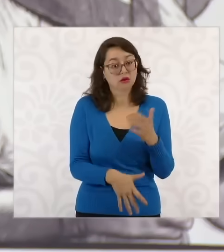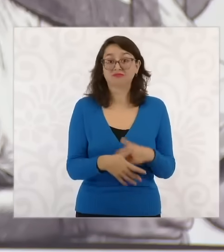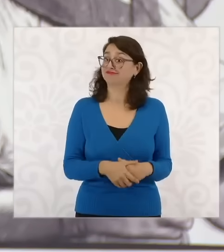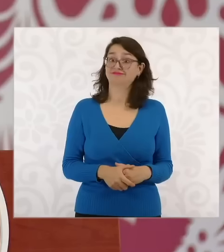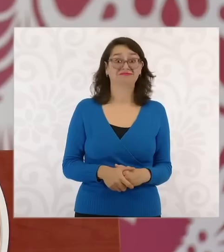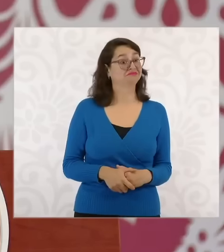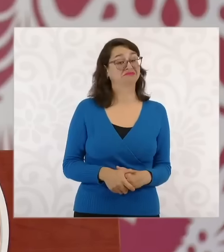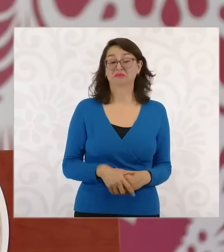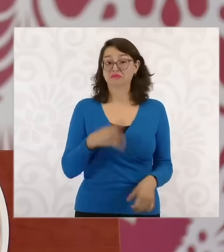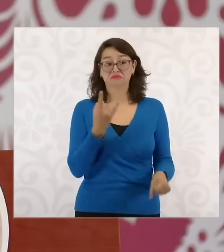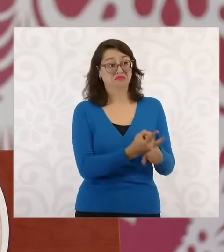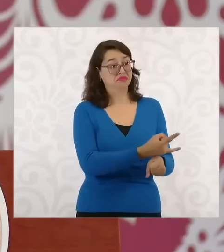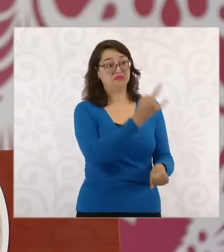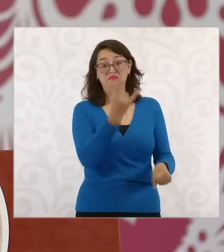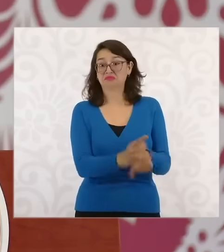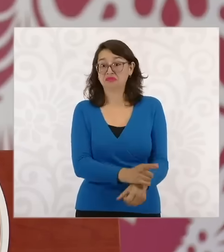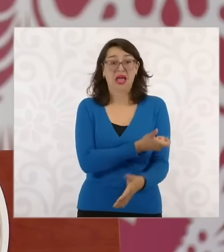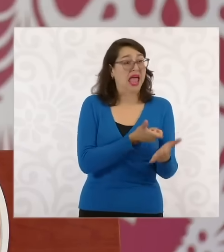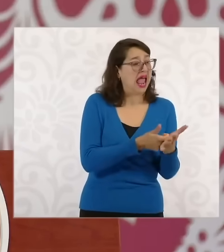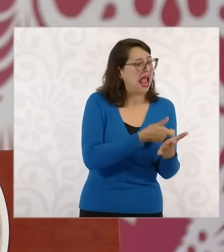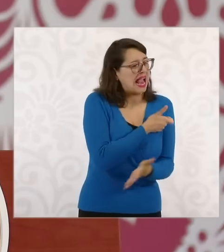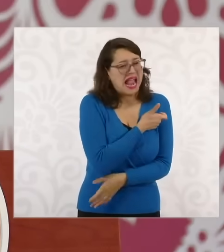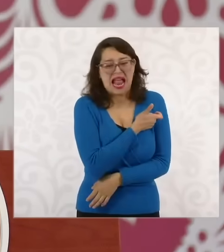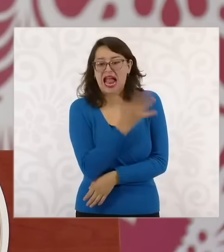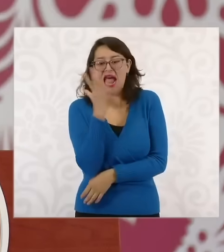porque como son dos o tres empresas las que se dedicaban a eso, pues no había competencia y